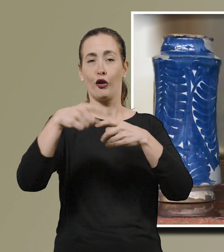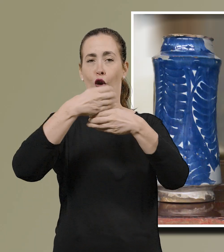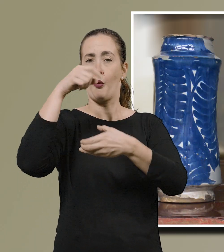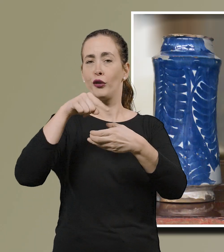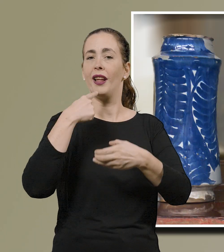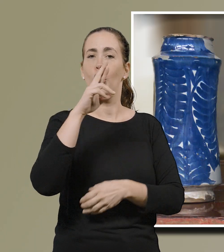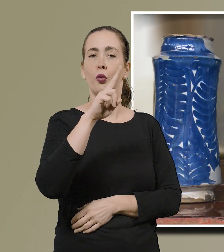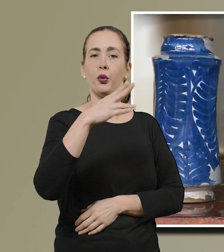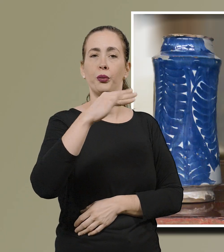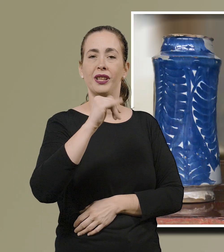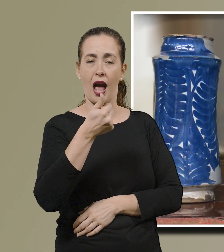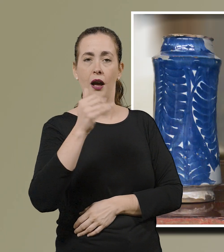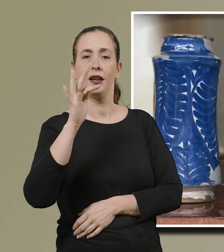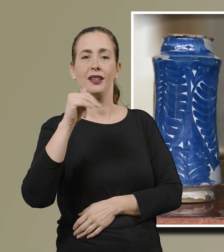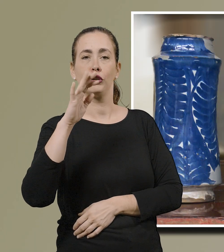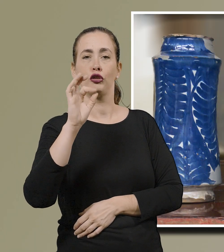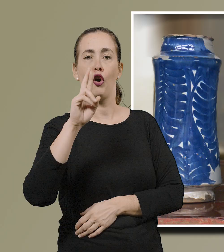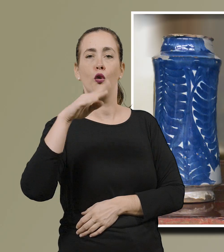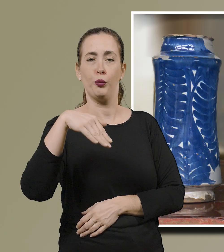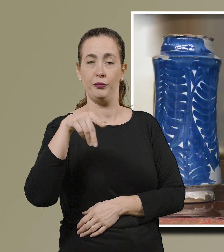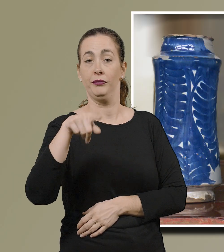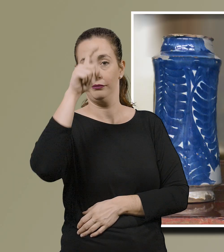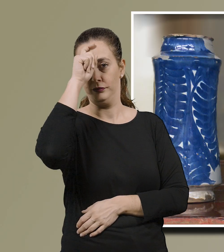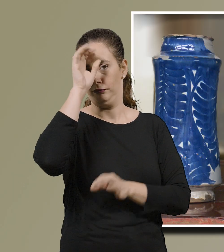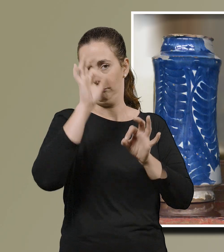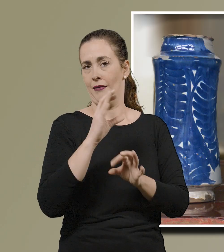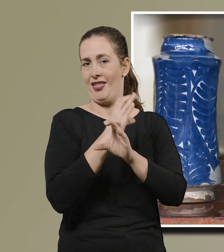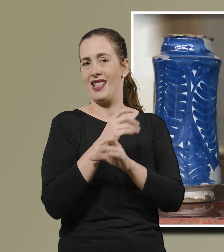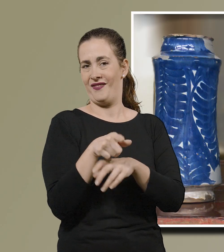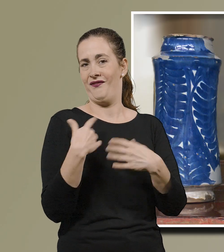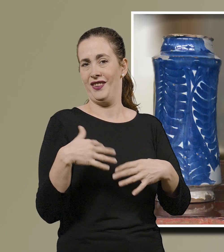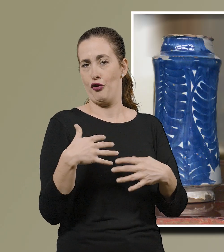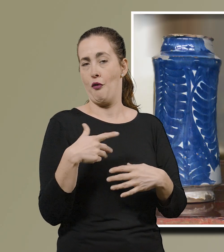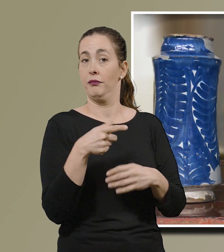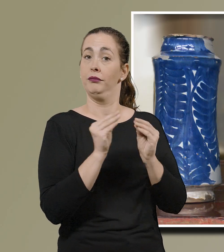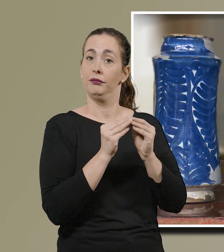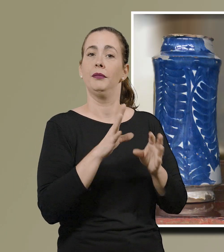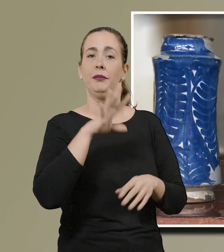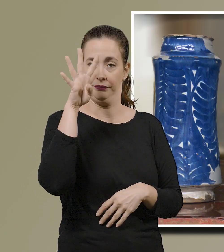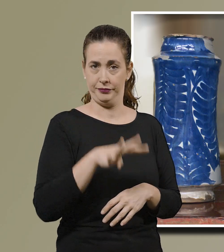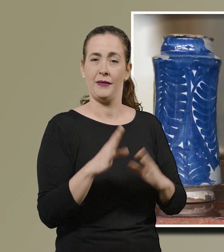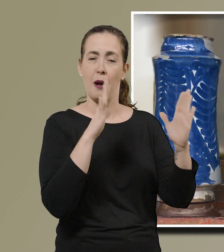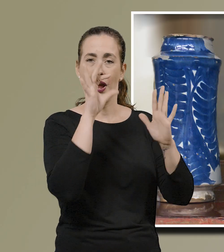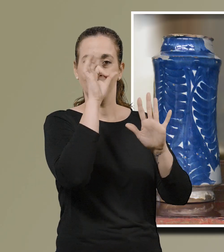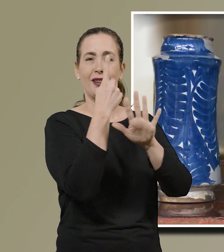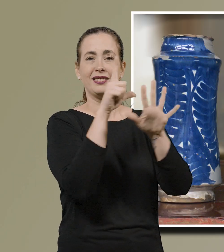I el que porta la cartel·la amb la recepta "Rubia tinctorum", nom científic de la roja, és una producció barcelonina